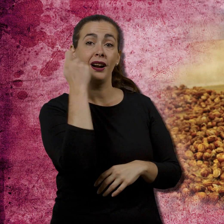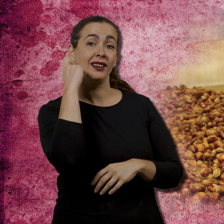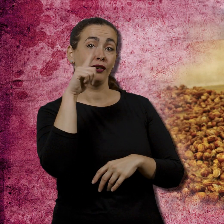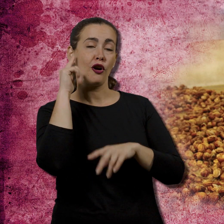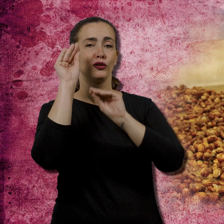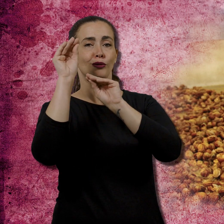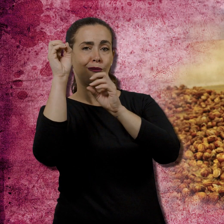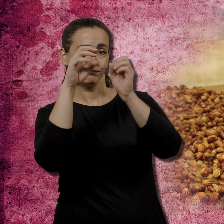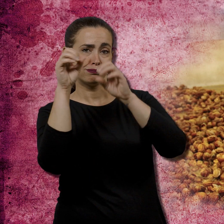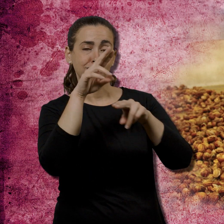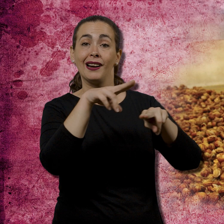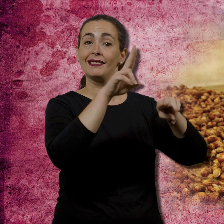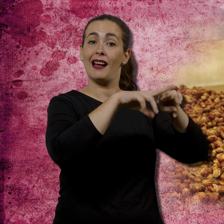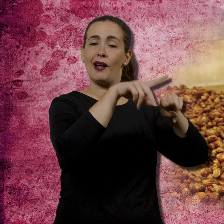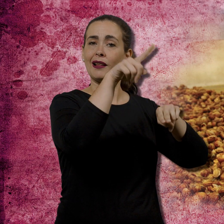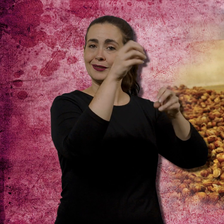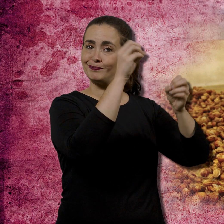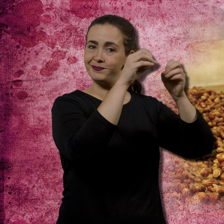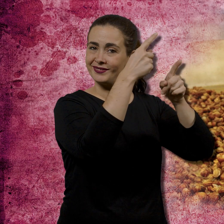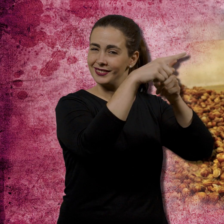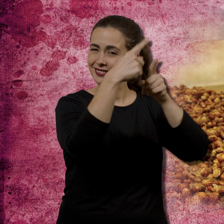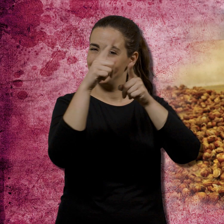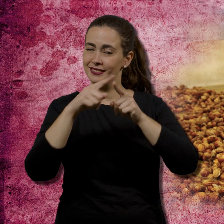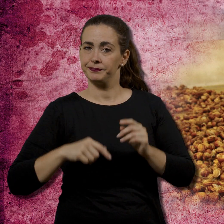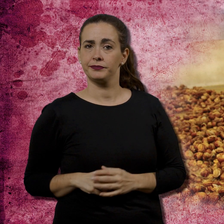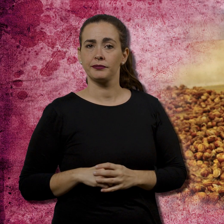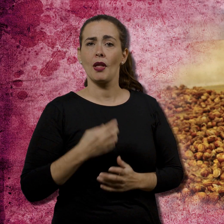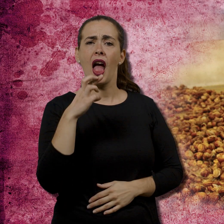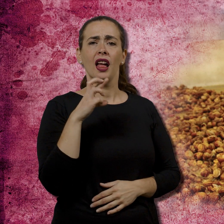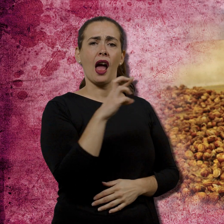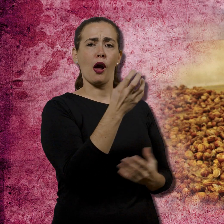Existeixen les variants de Lleida, Girona o Tarragona.